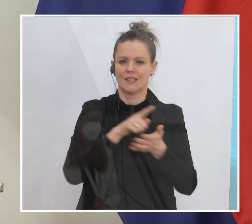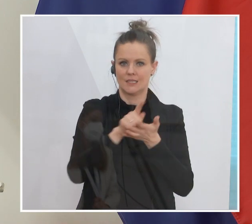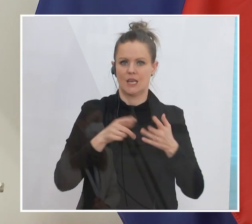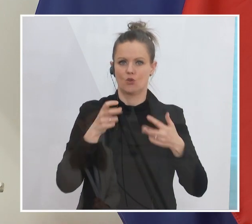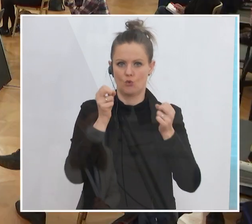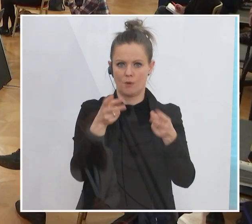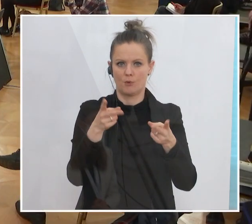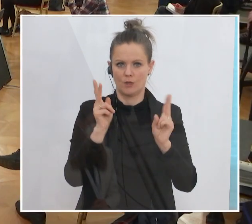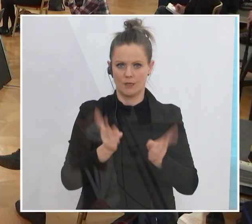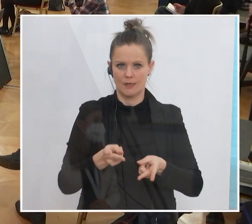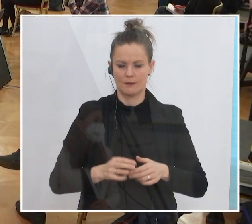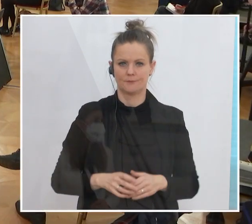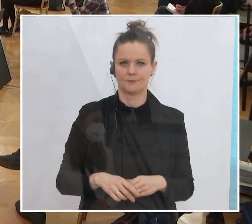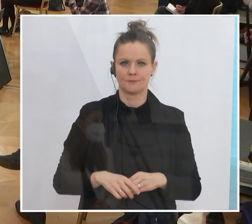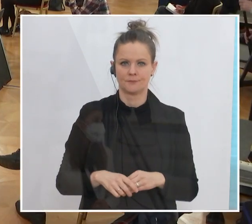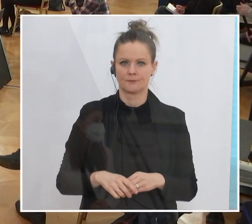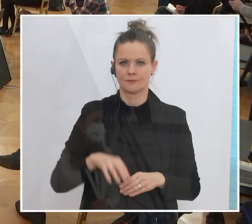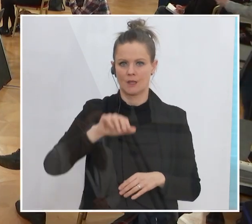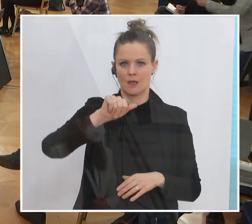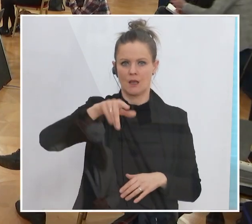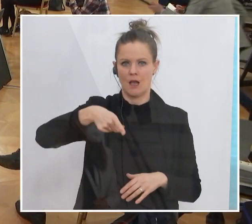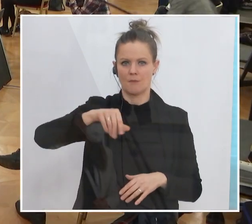Austria Presse Agentur, Herr Christian Hammer, bitte.